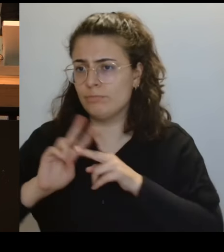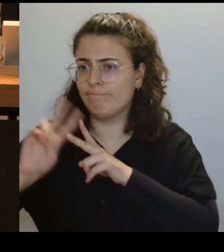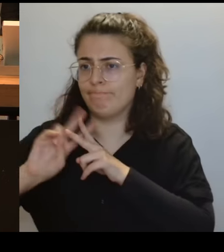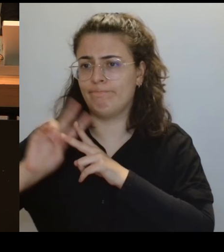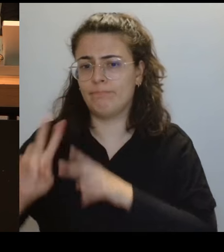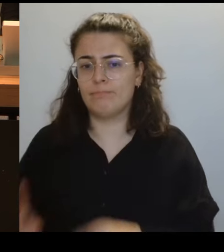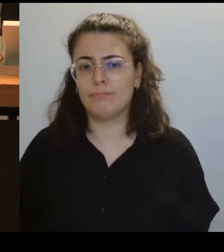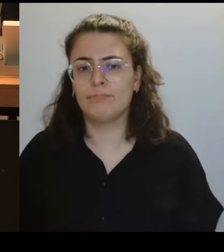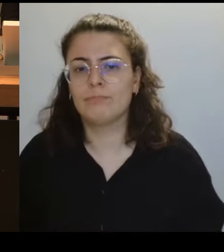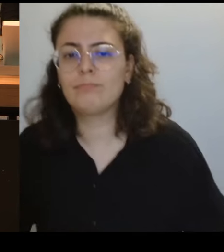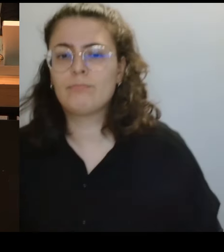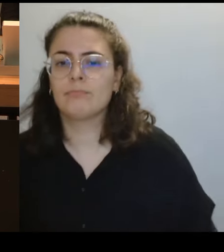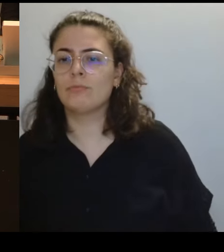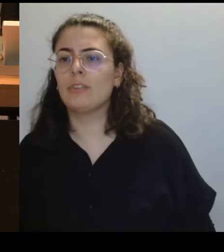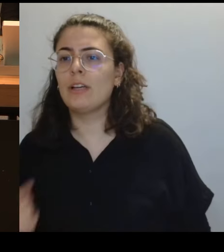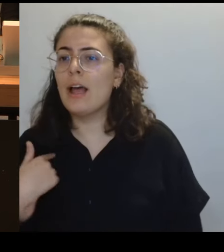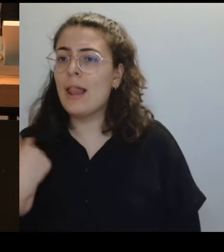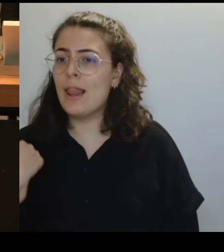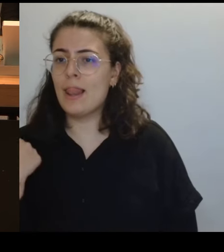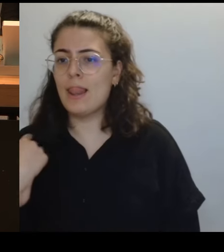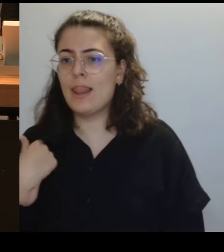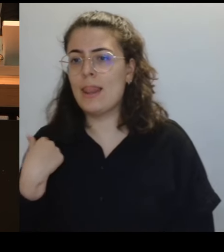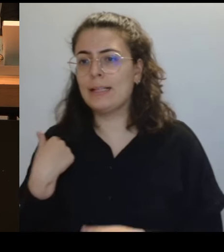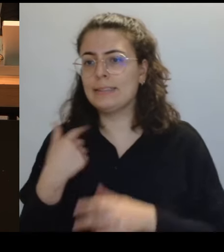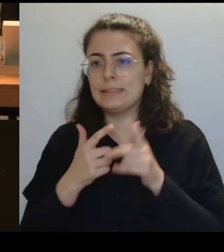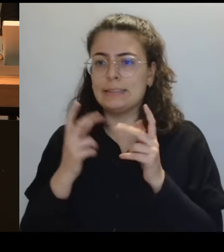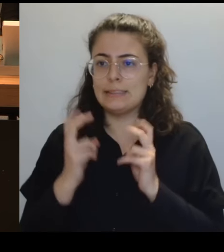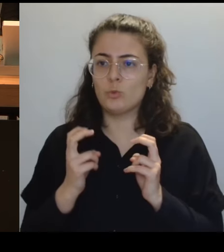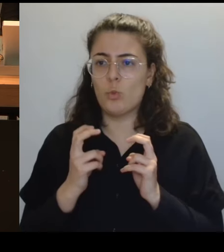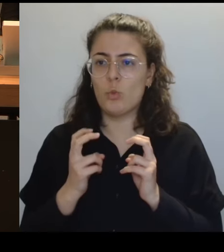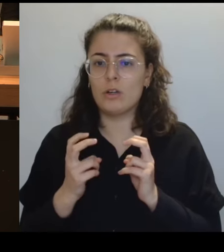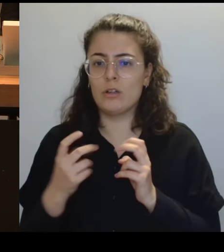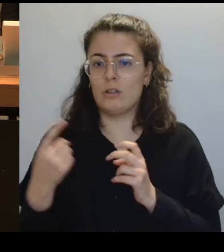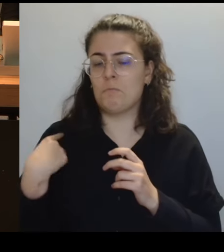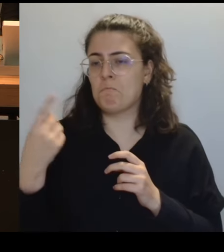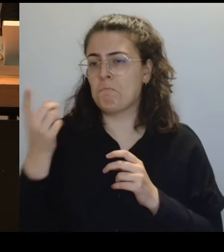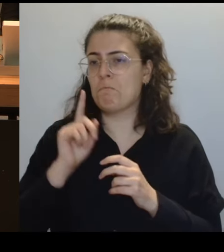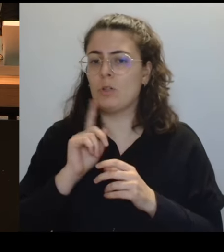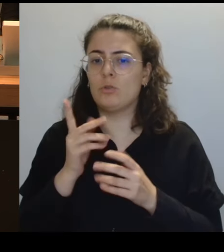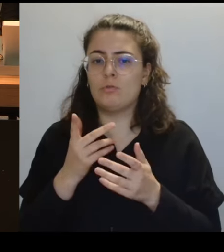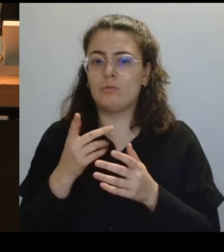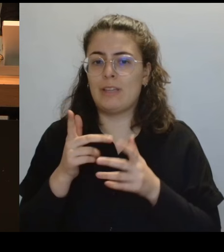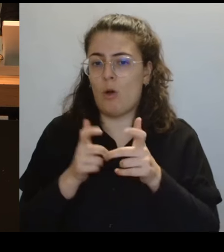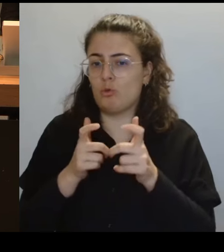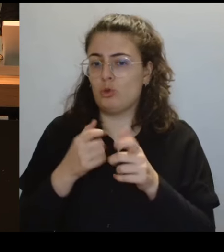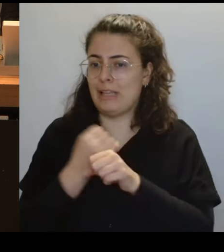Soziales vor genau einer Woche über das Thema 24 sieben Unterkünfte gesprochen. Senatorin Kiziltepe und